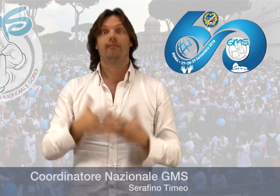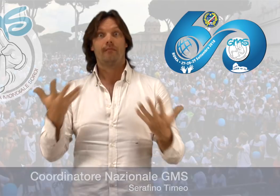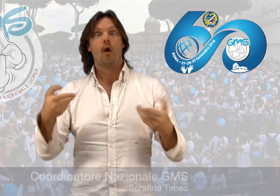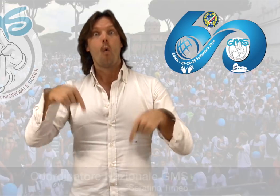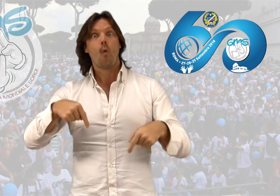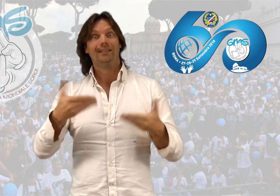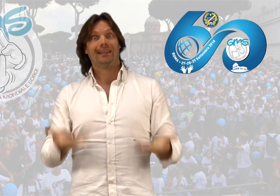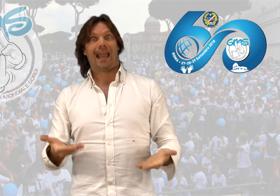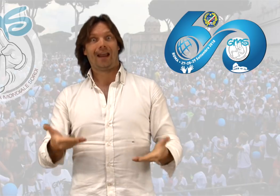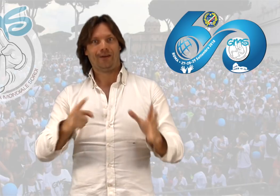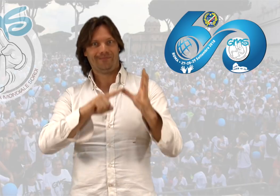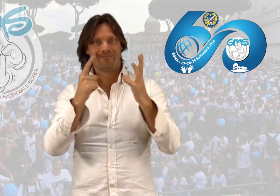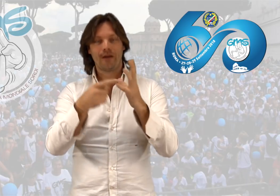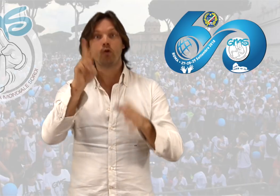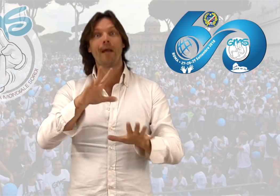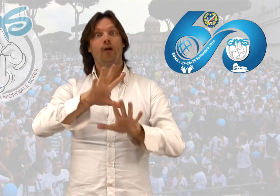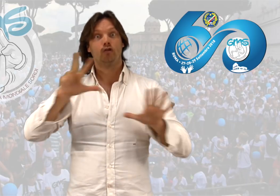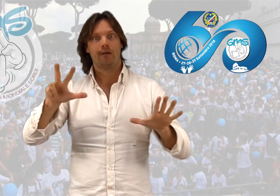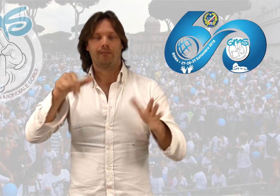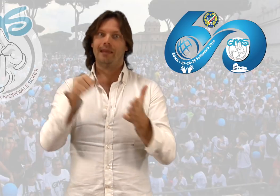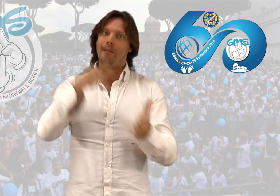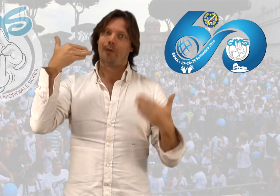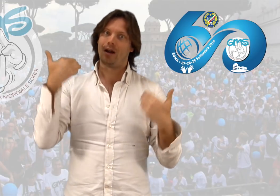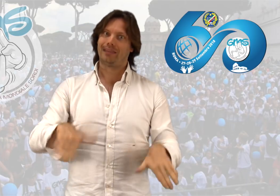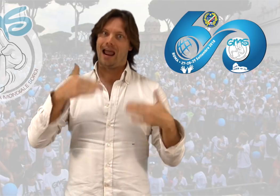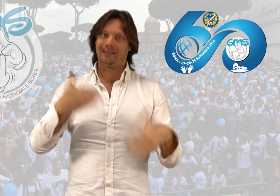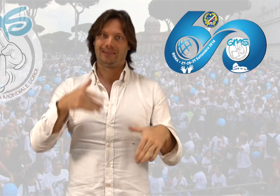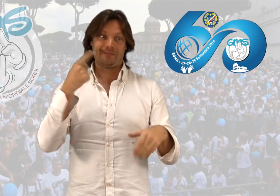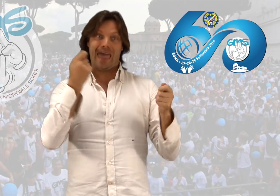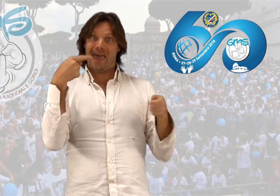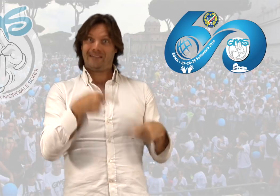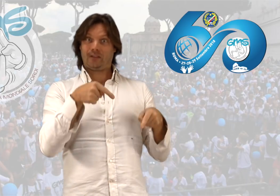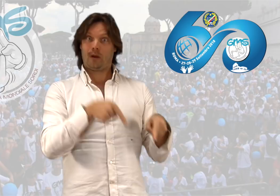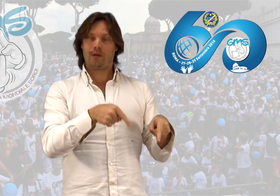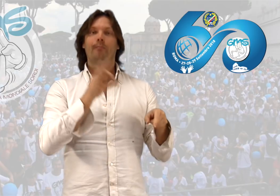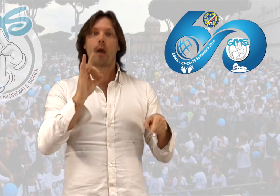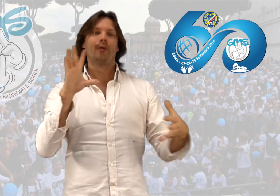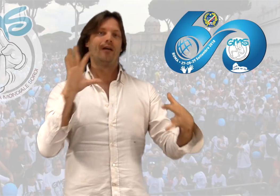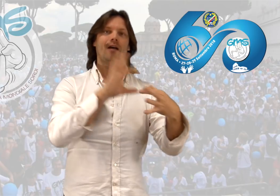Quest'anno nel GMS 2018 si organizza un evento molto importante collegato